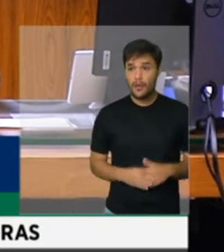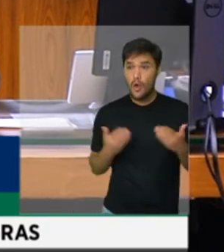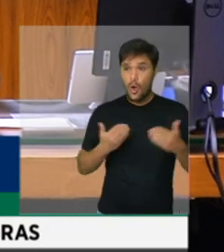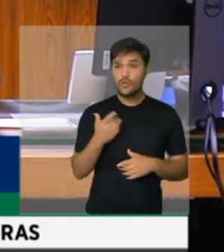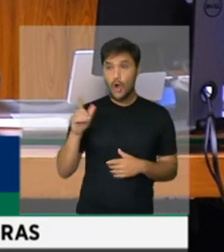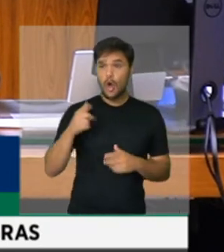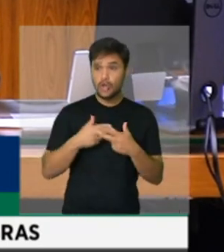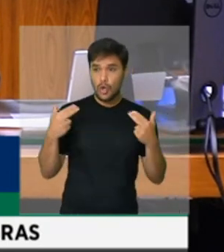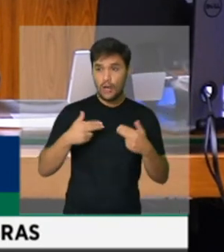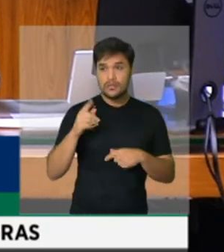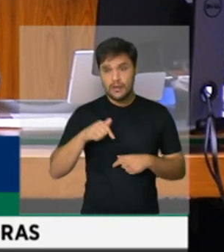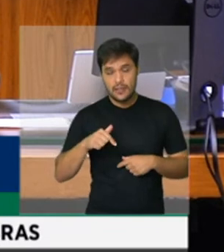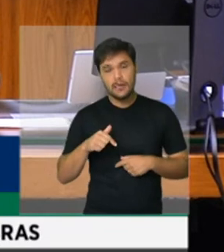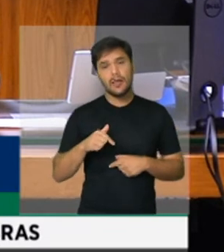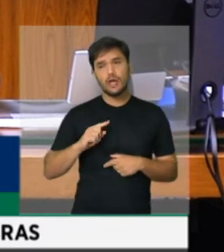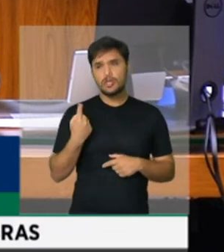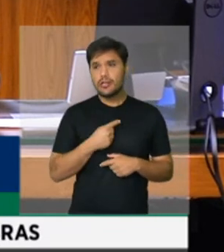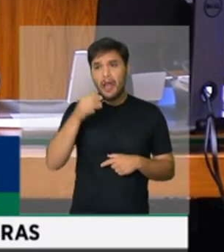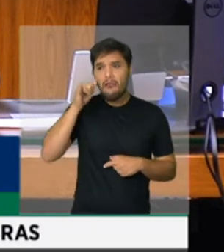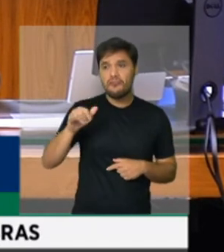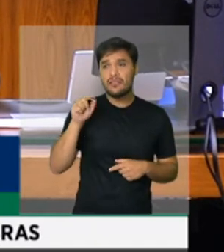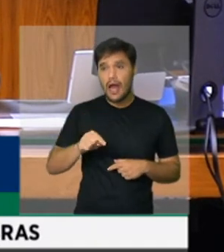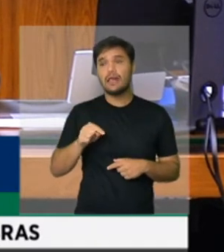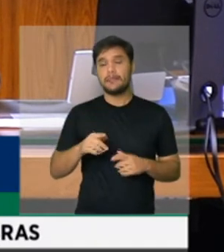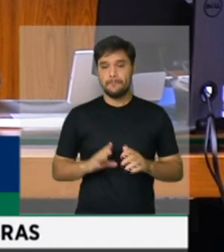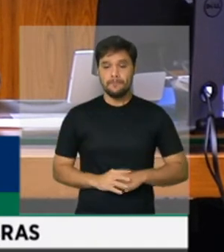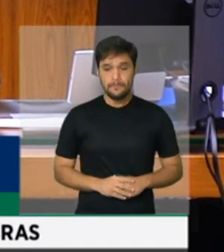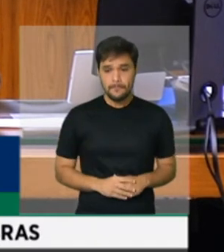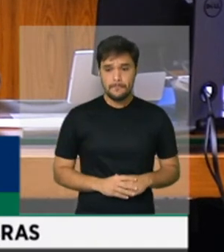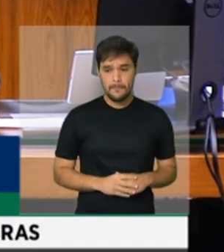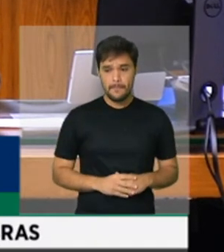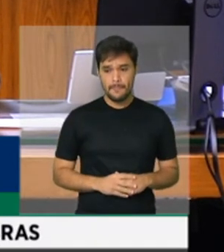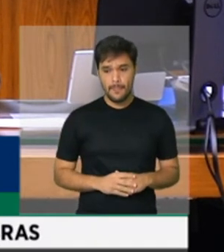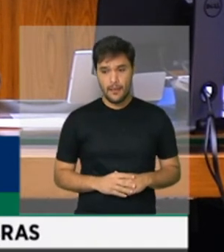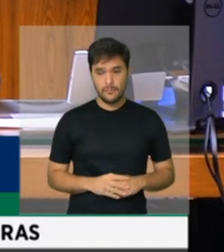TAXADO DE ABUSIVO OU DE OUTRO ADJETIVO QUE A GENTE TENHA QUE COMBATER AQUI COM MAIS FIRMEZA. CONSIDERANDO AS